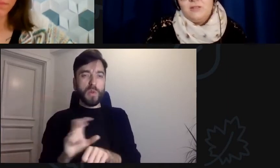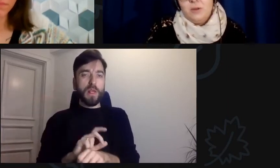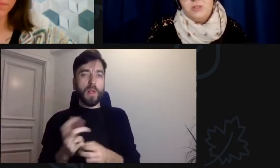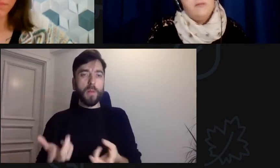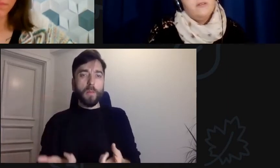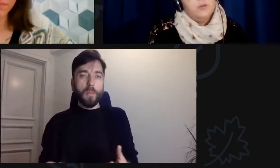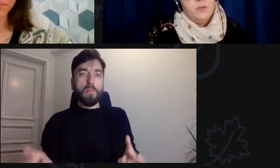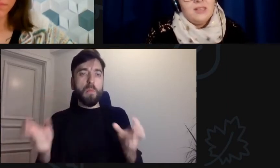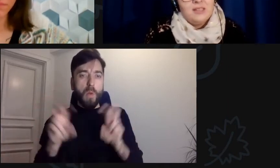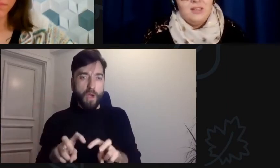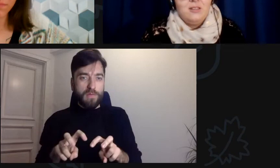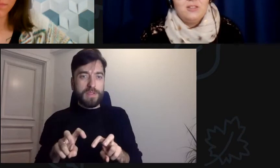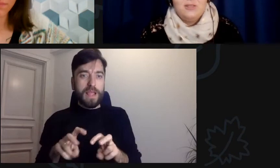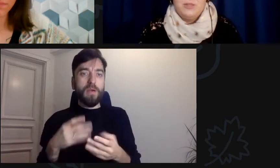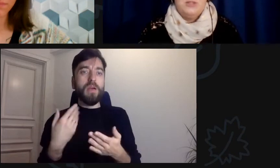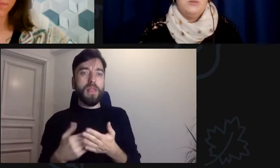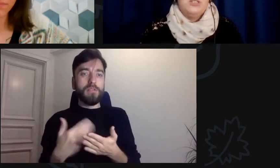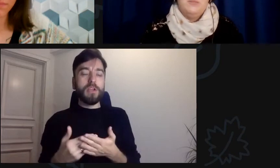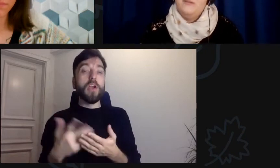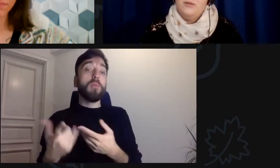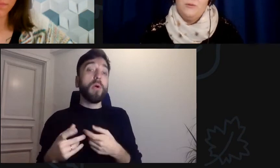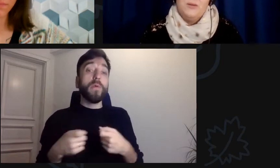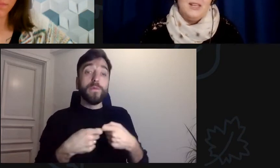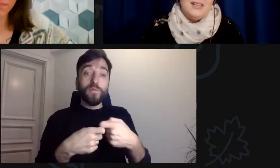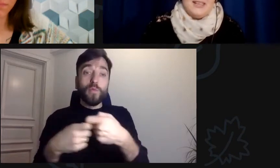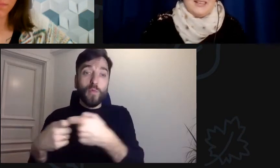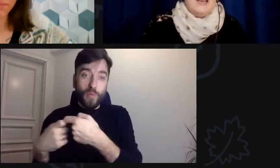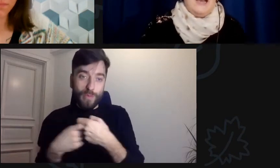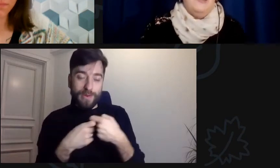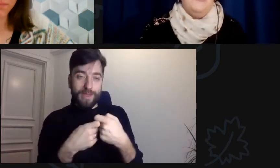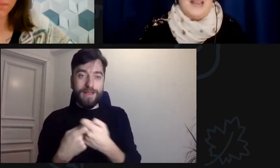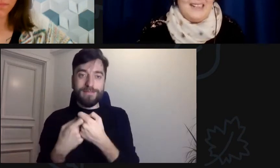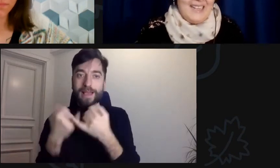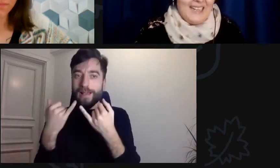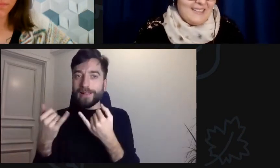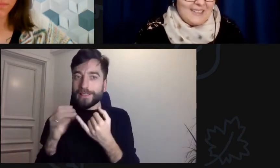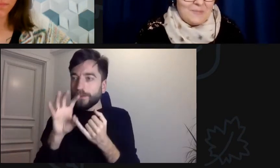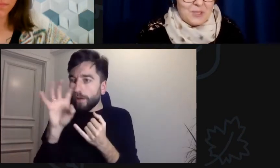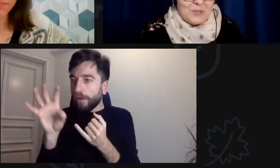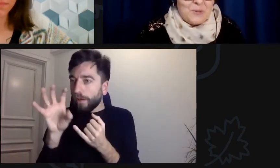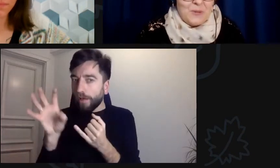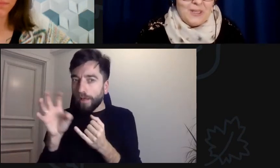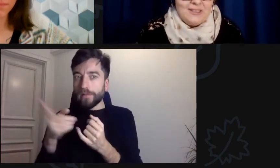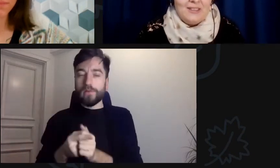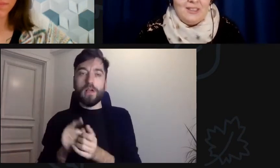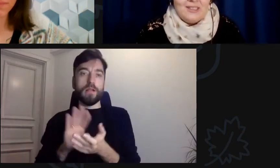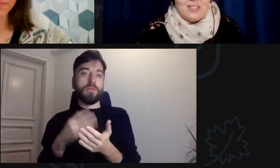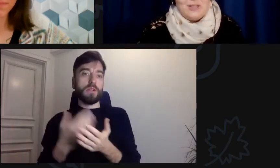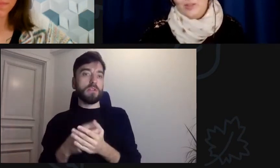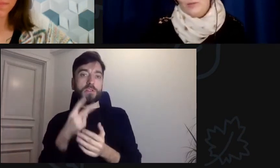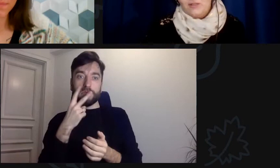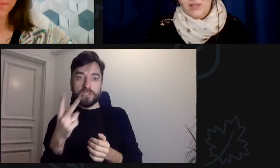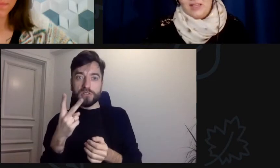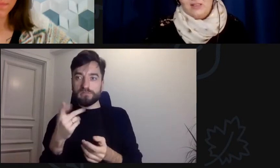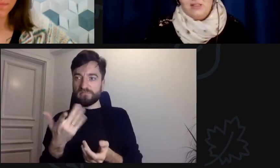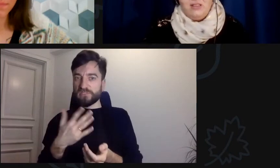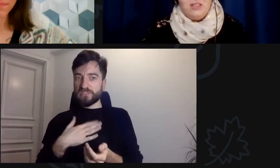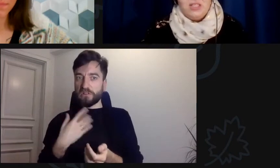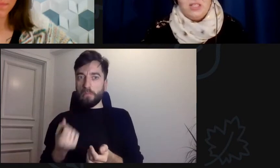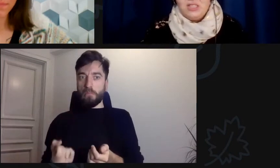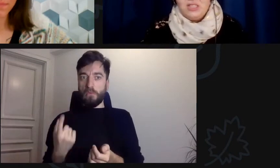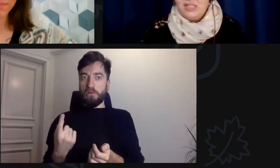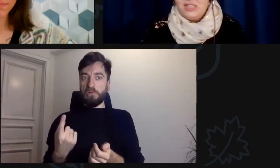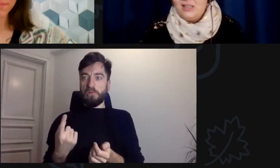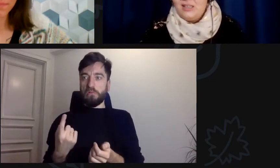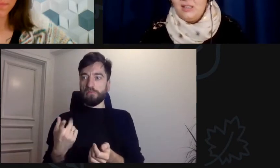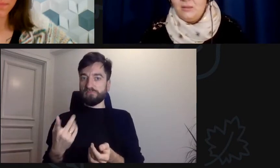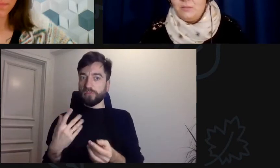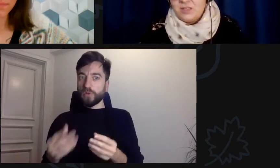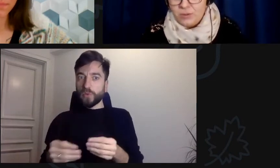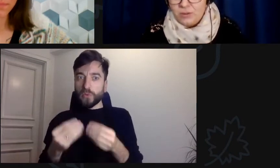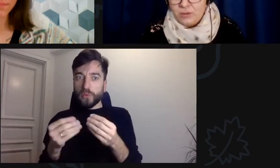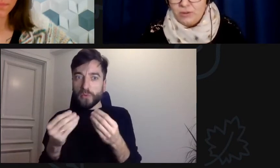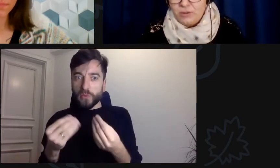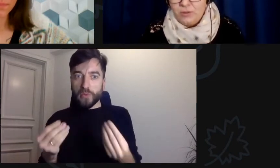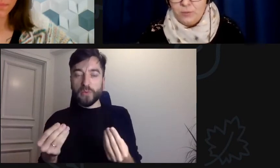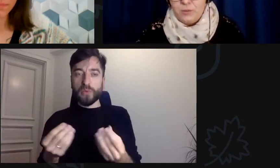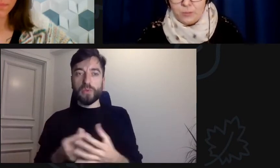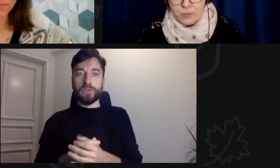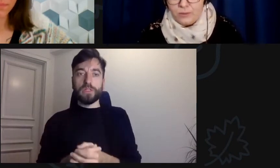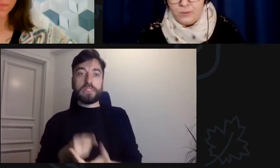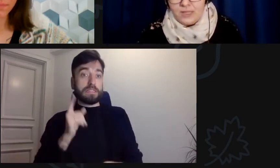że pracowało się we współpracy, zobaczyło się pewną anomalię i zaczęła się rozwijać i dzieciaki bardzo szybko to podłapują.